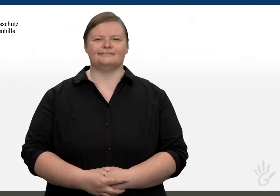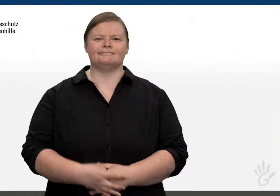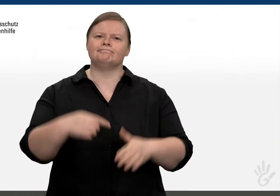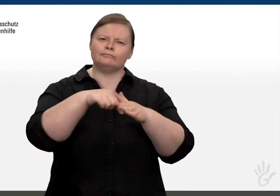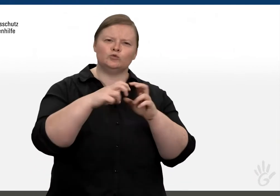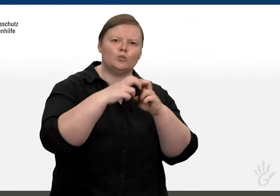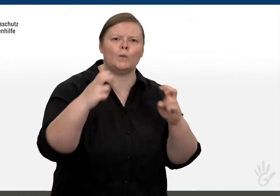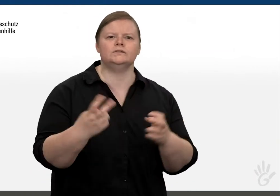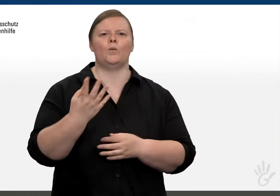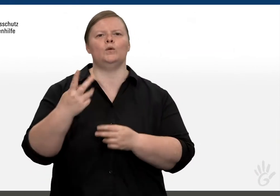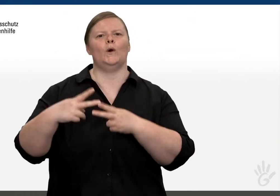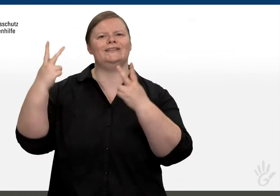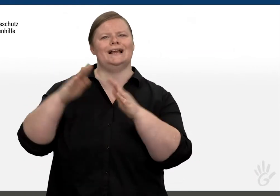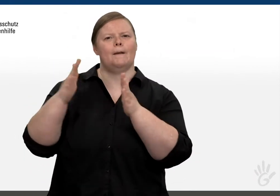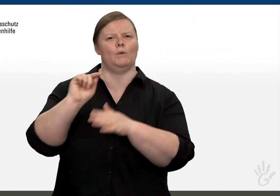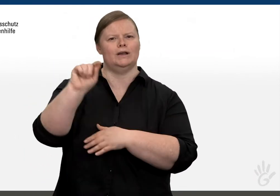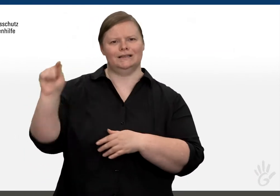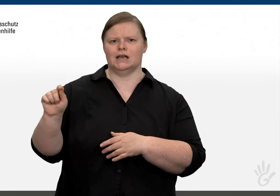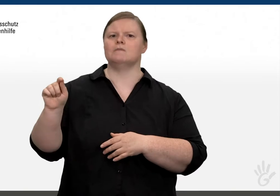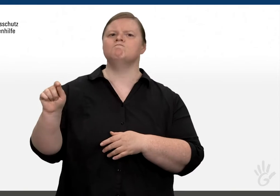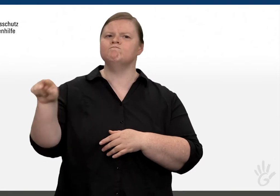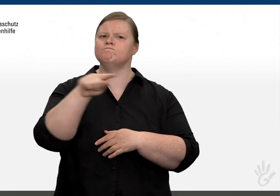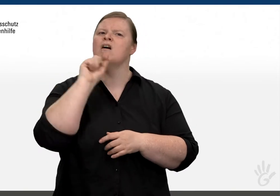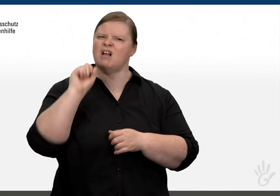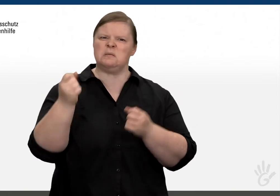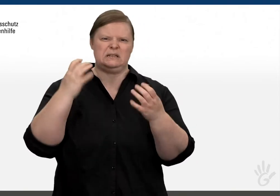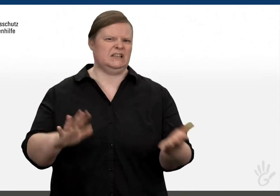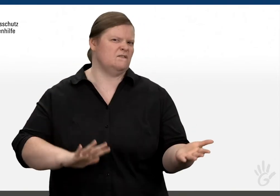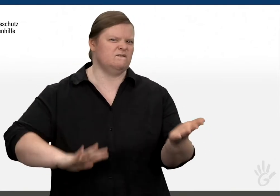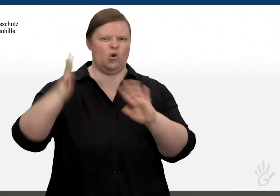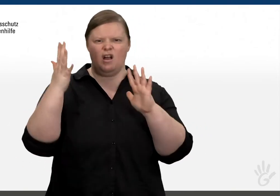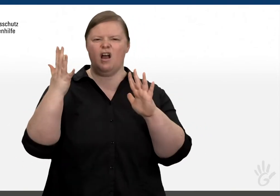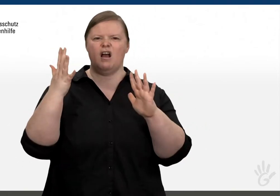Es gibt viele Ursachen für ein Feuer